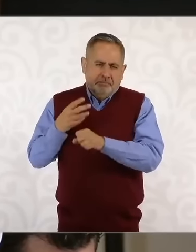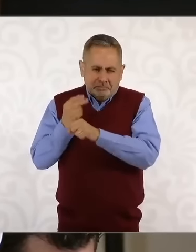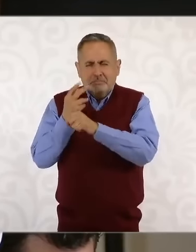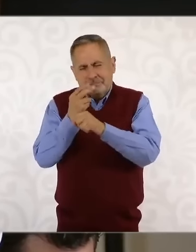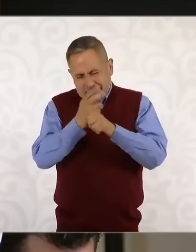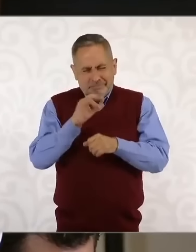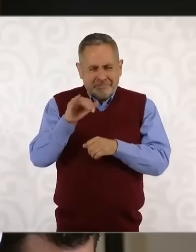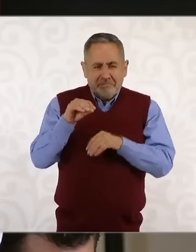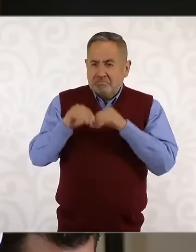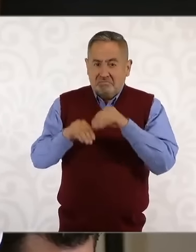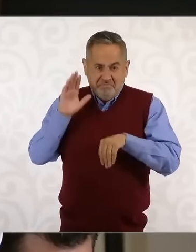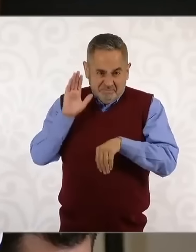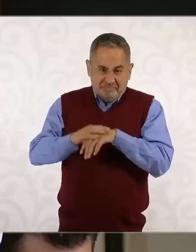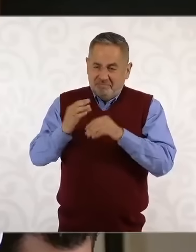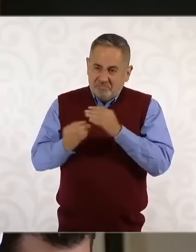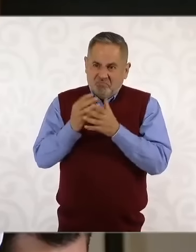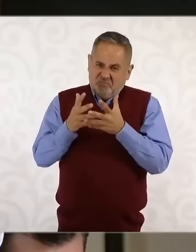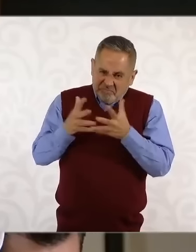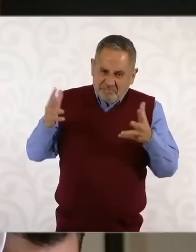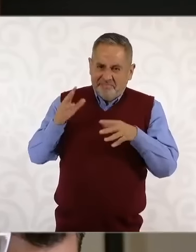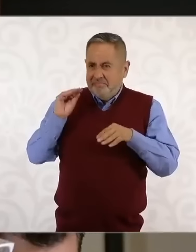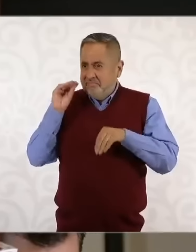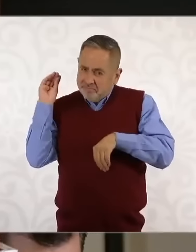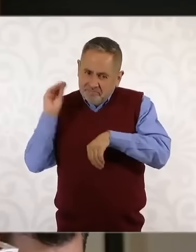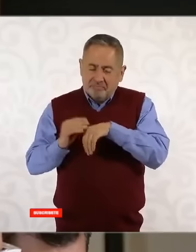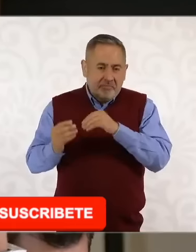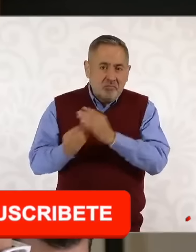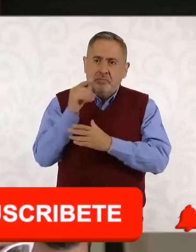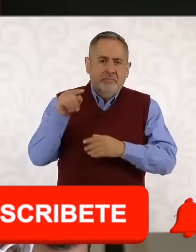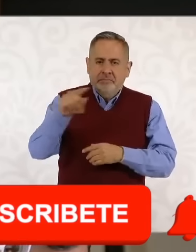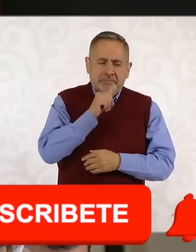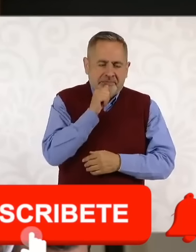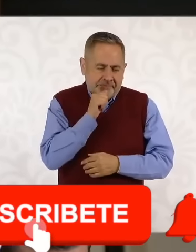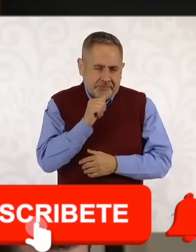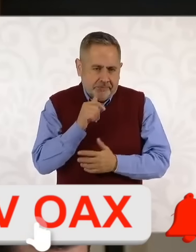otras obras, pero realmente no se amplió. Entonces, si estos recursos de CF Capital